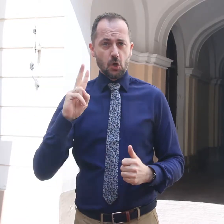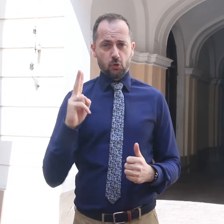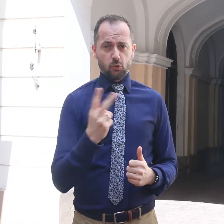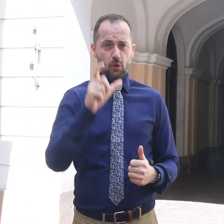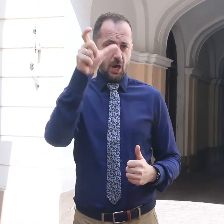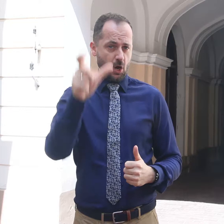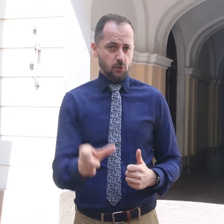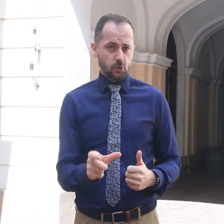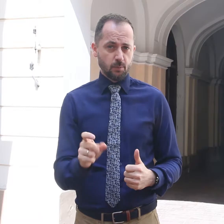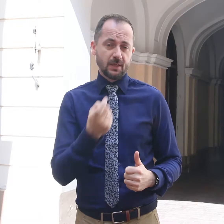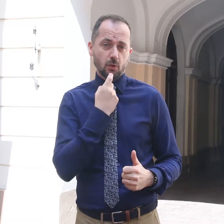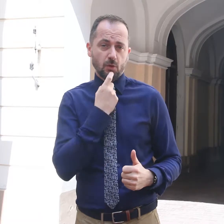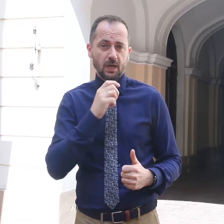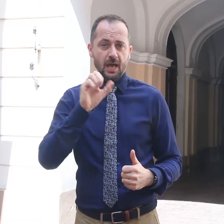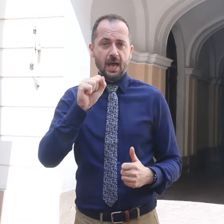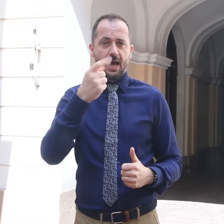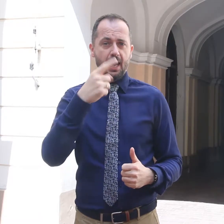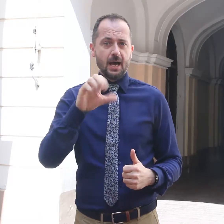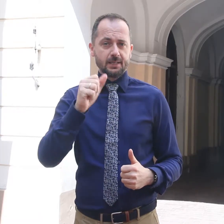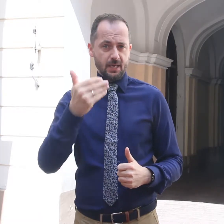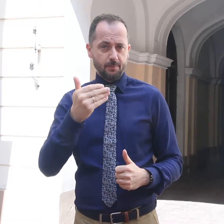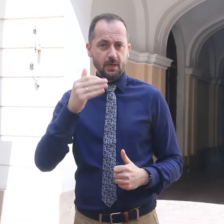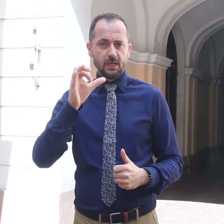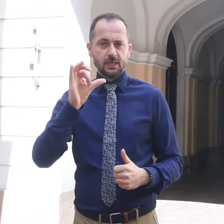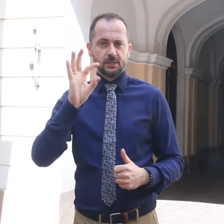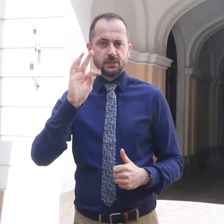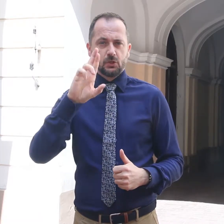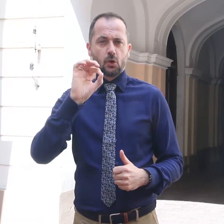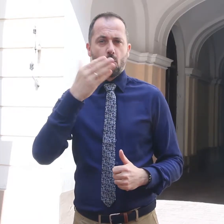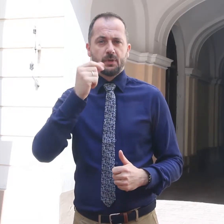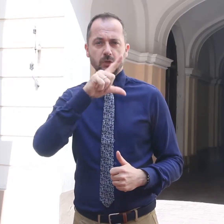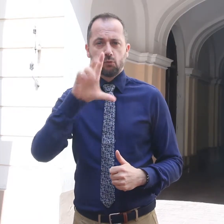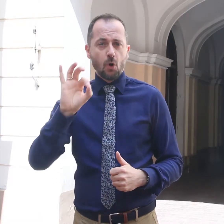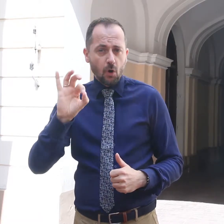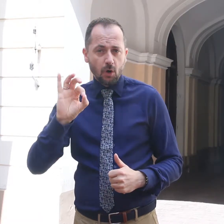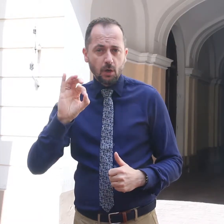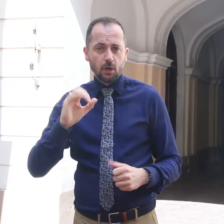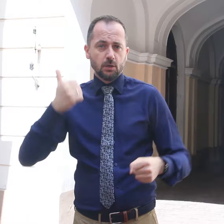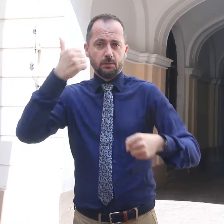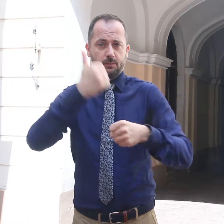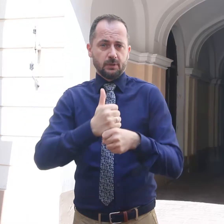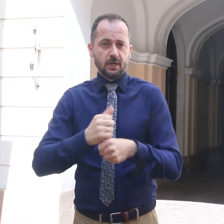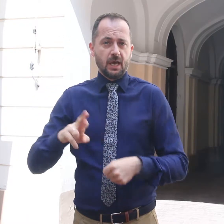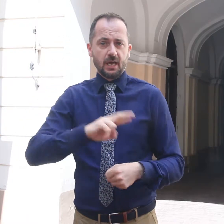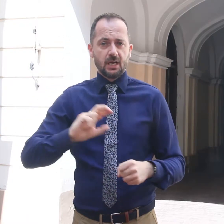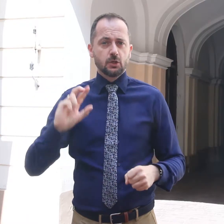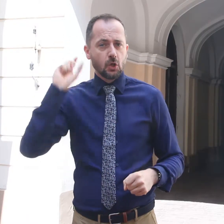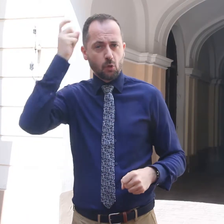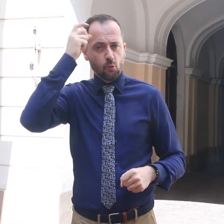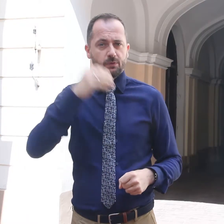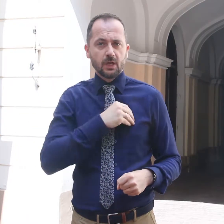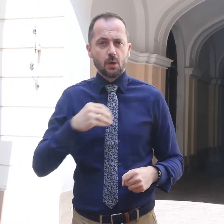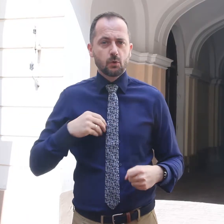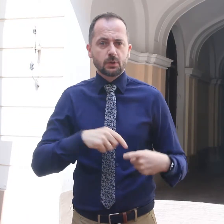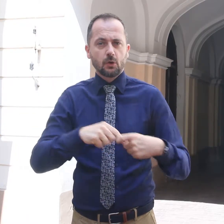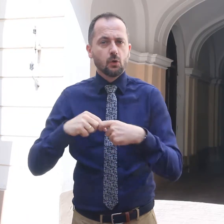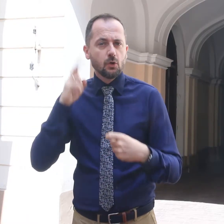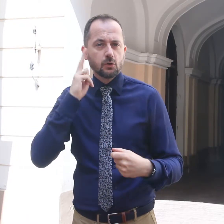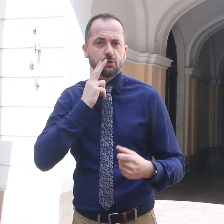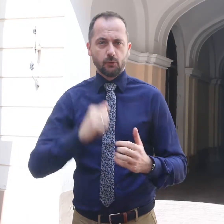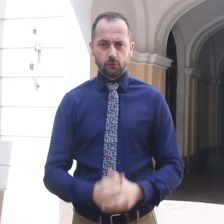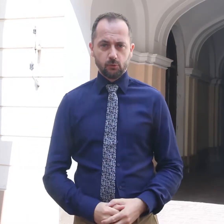Adam Stromidło – Przewodniczący Rady Głównej